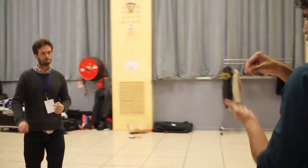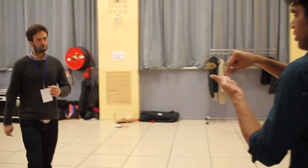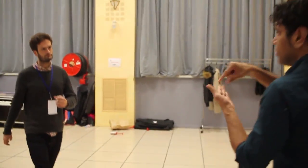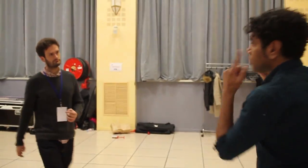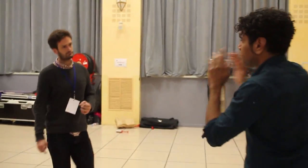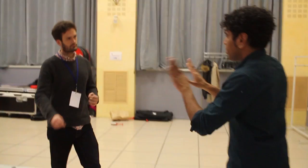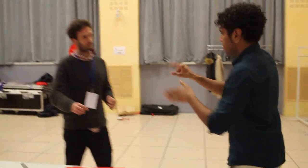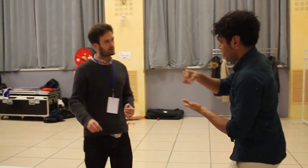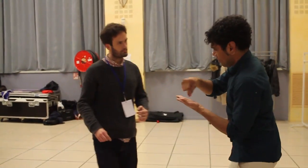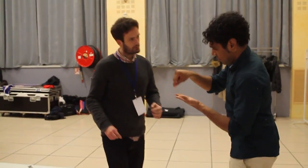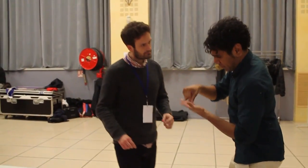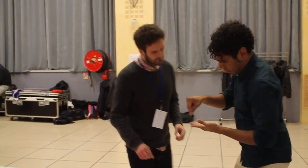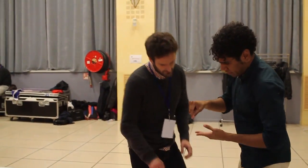Je suis sourd, pouvons nous nous écrire ?